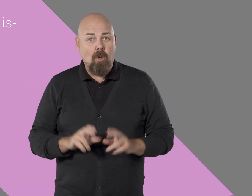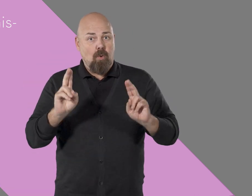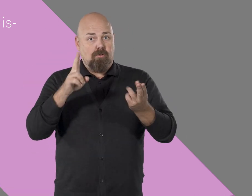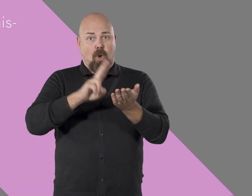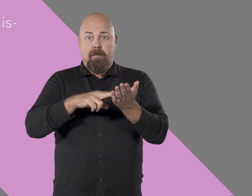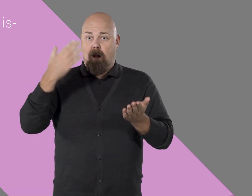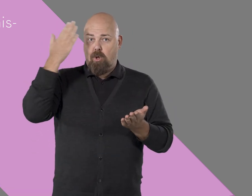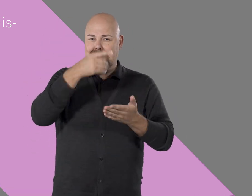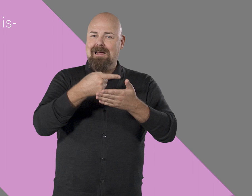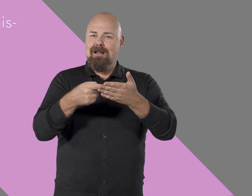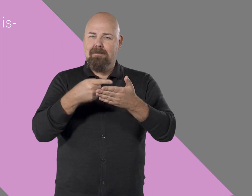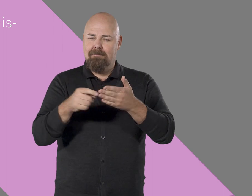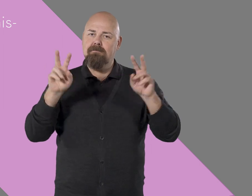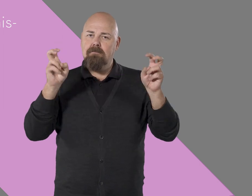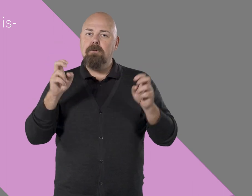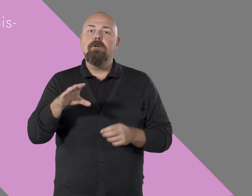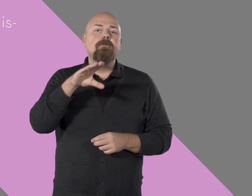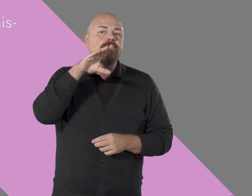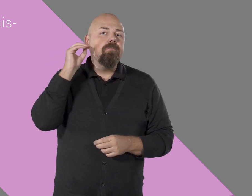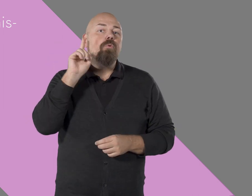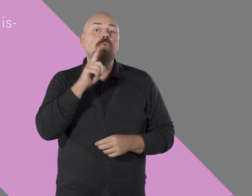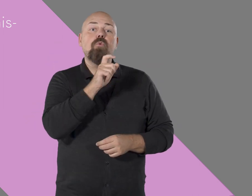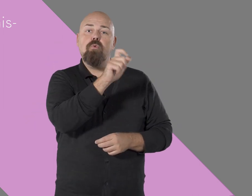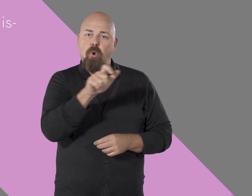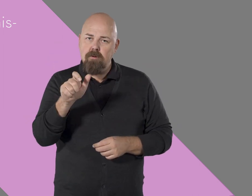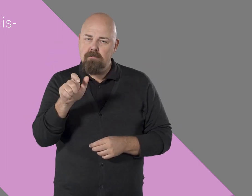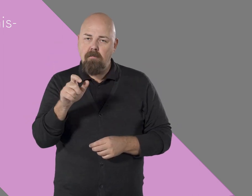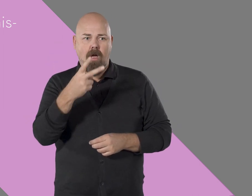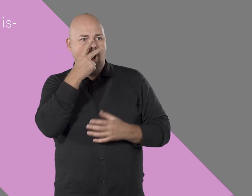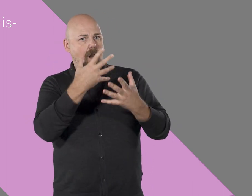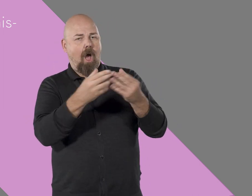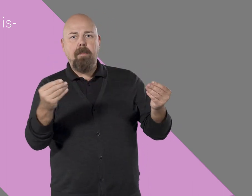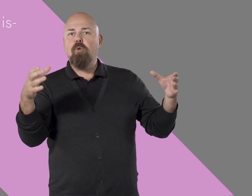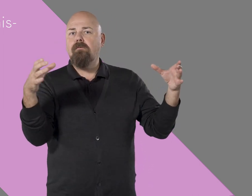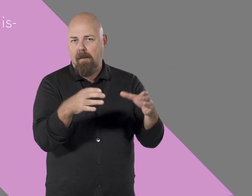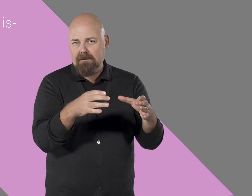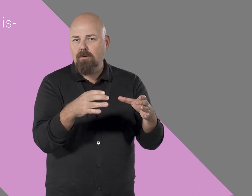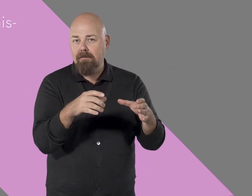Uusi dokumenttielokuva Suomenruotsalaiset kuurot – näkymätön vähemmistö -